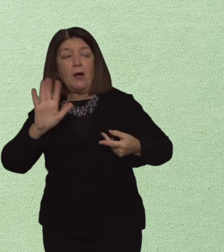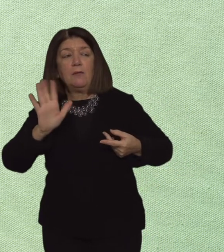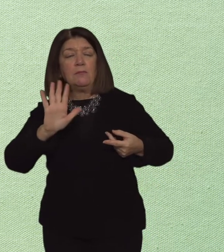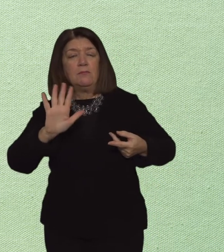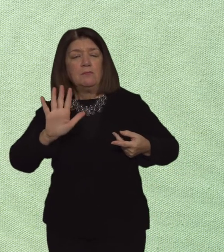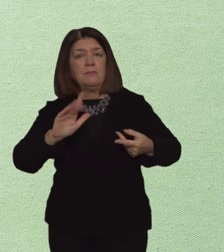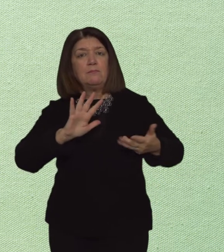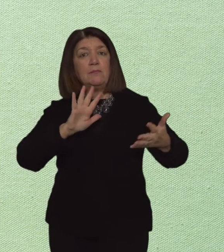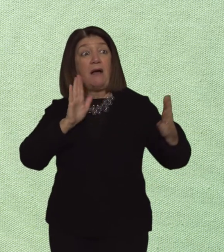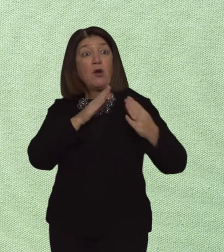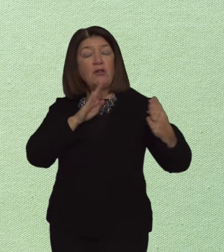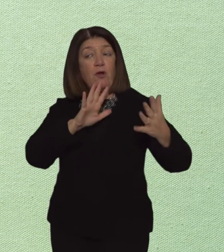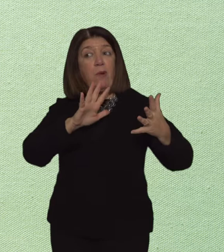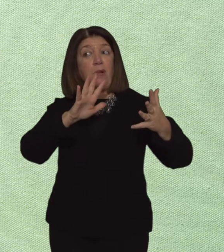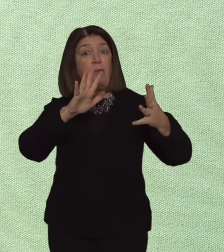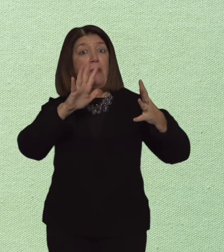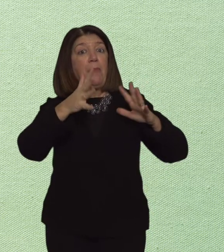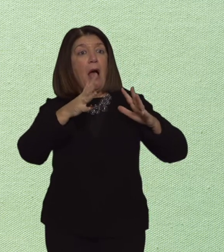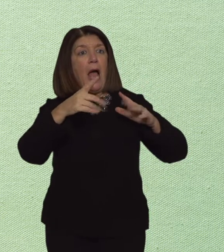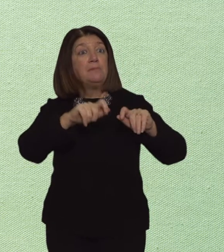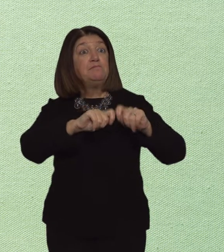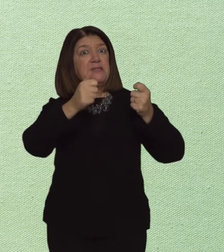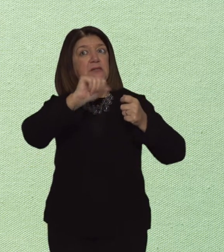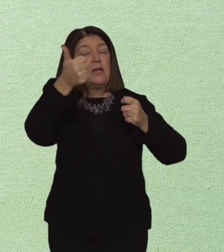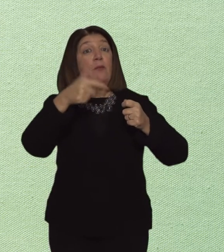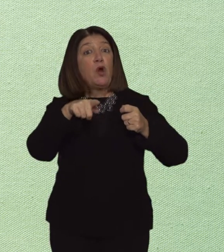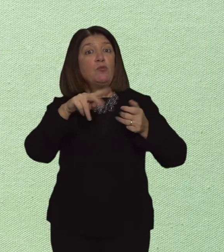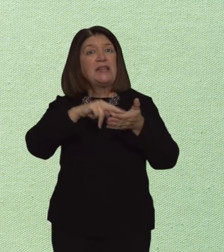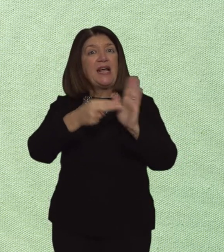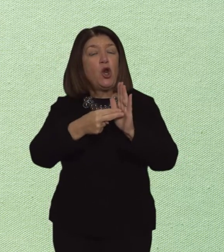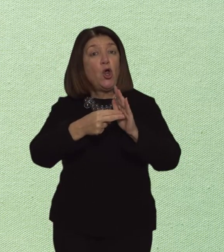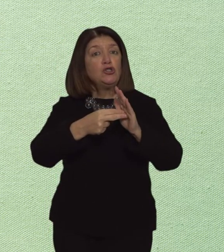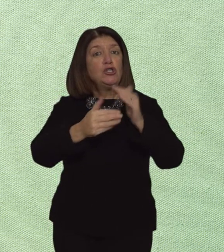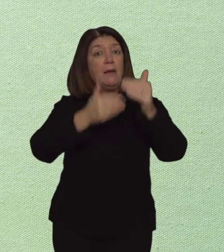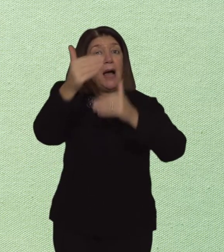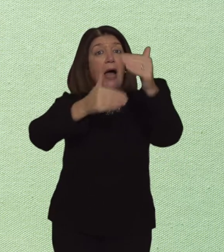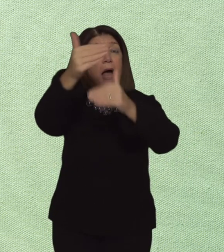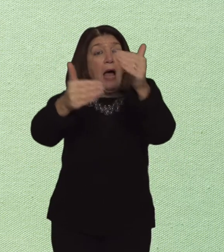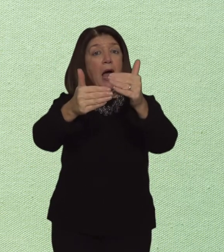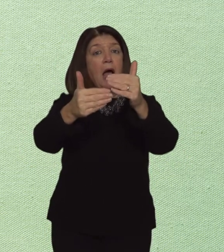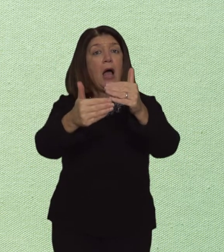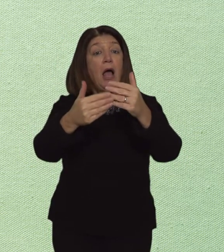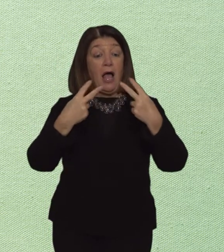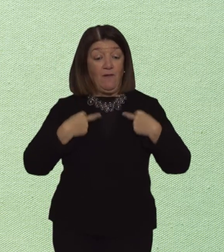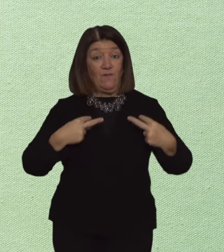progresso tecnologico stia sempre entrando nelle nostre vite e che le stia cambiando in qualche